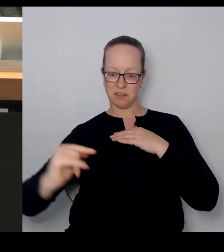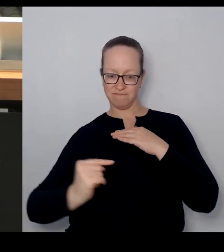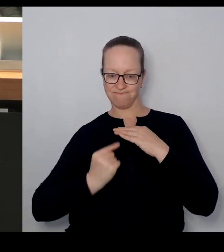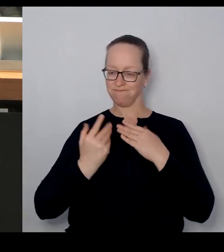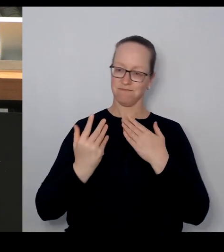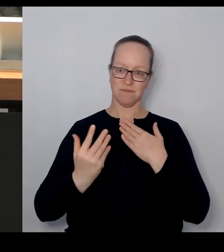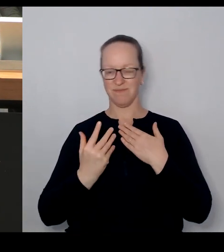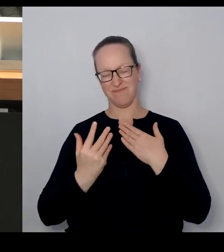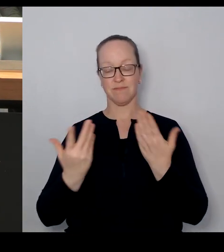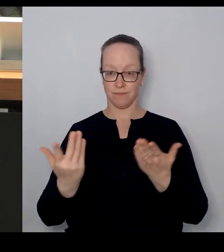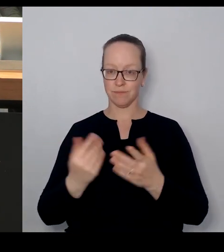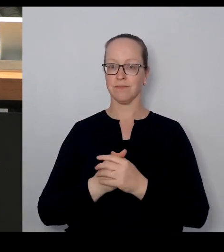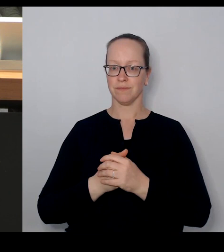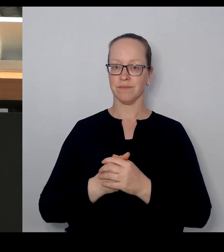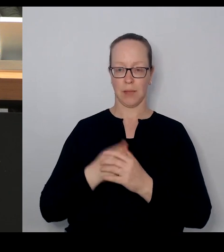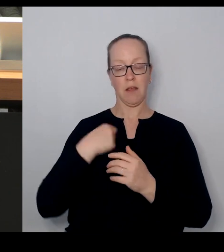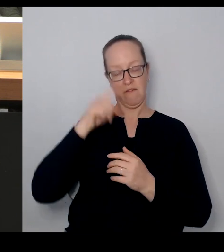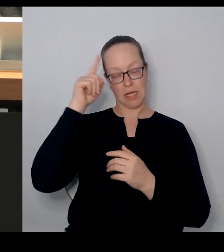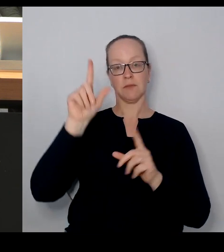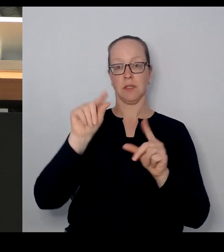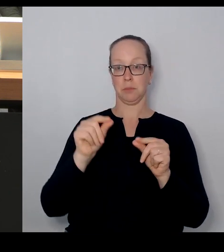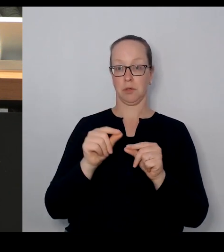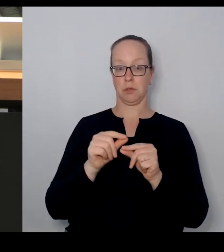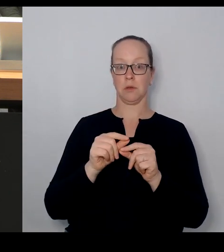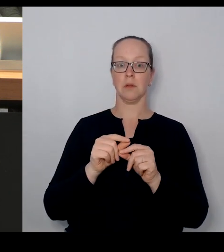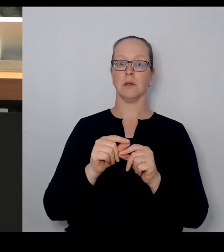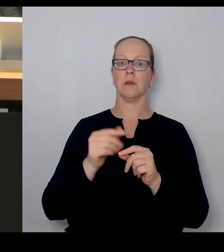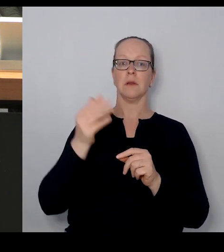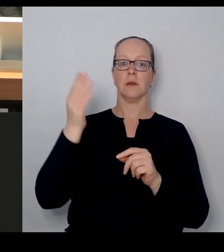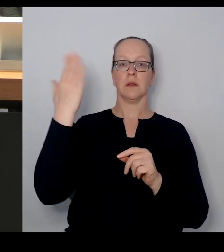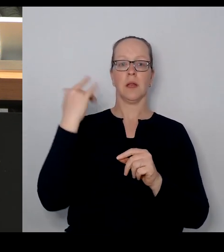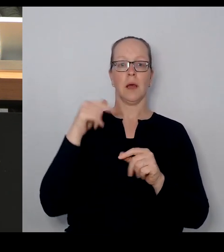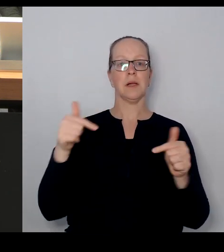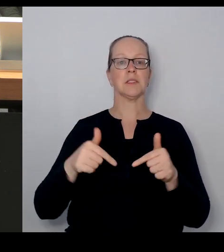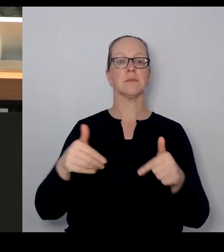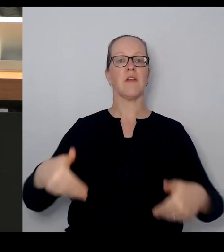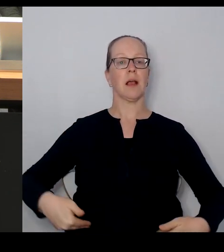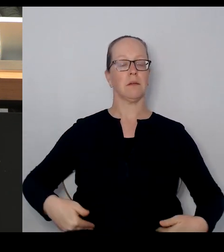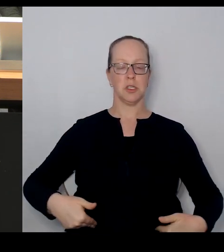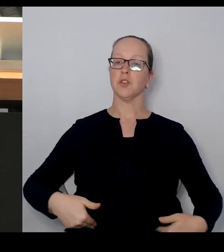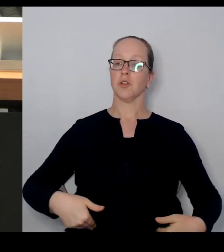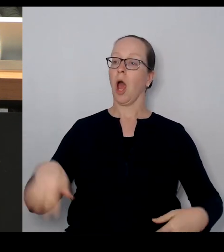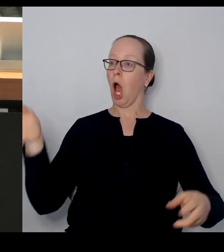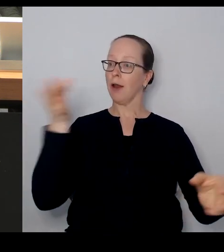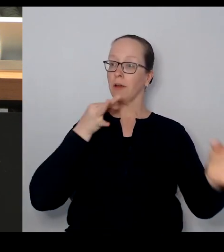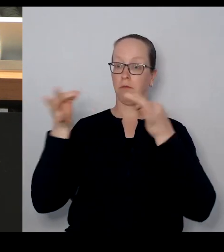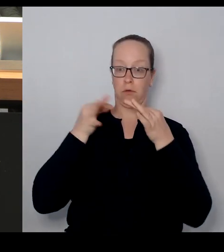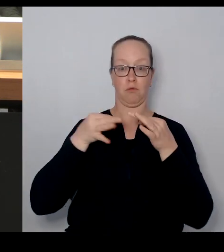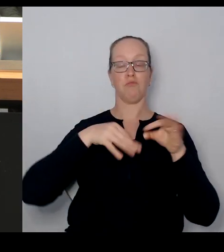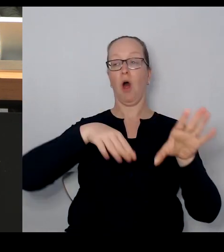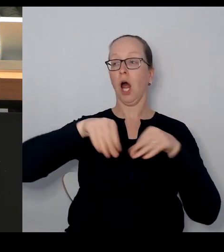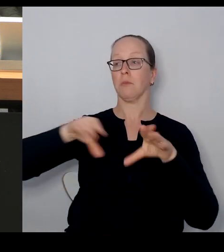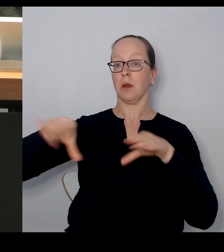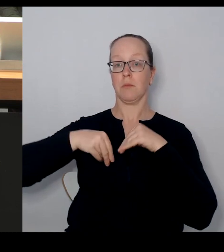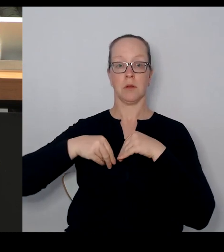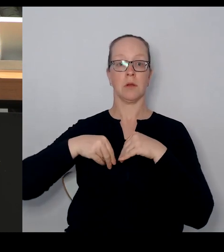Anfrage an, es gab genügend günstiges Personal und es gab eine extrem starke Konkurrenz zwischen den Anbietern.